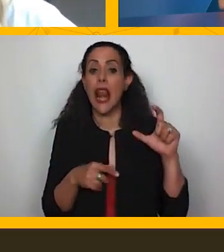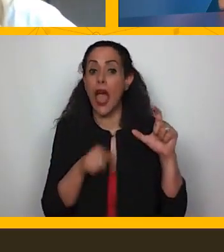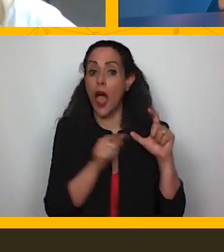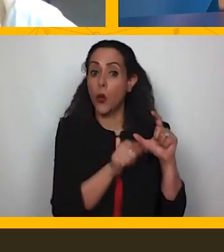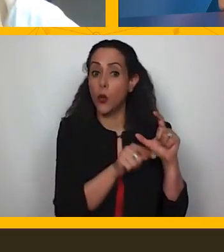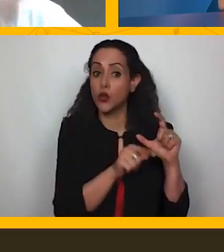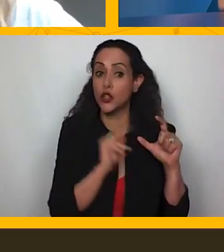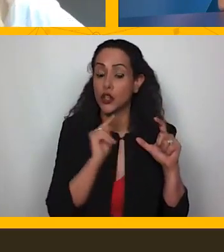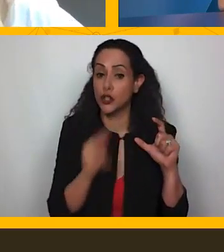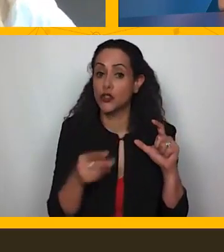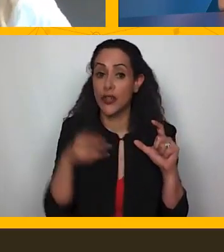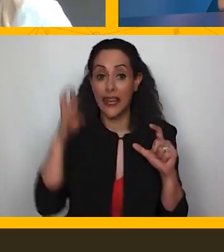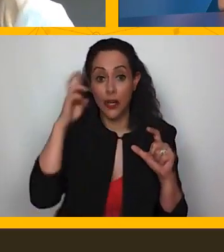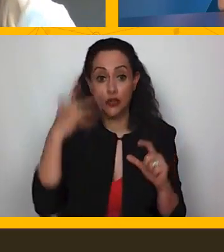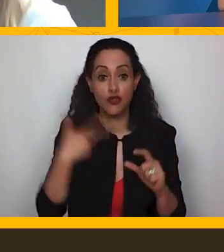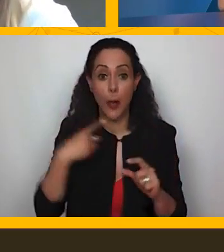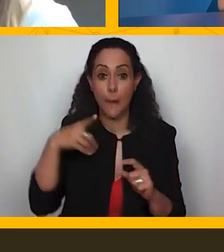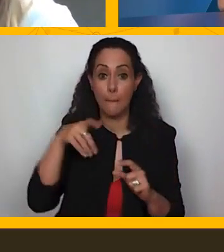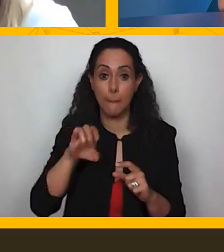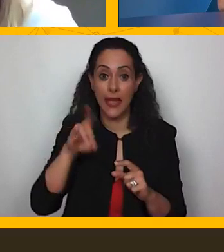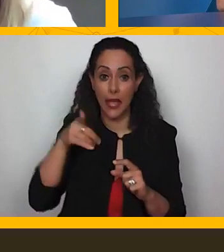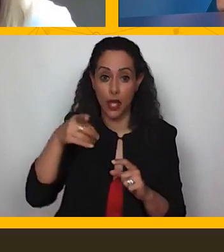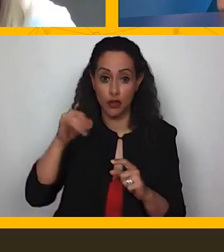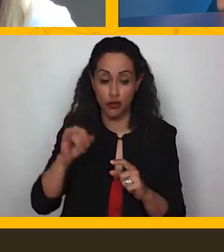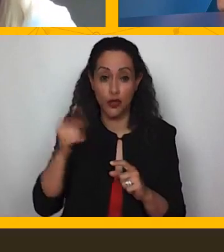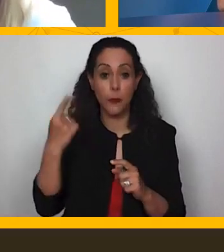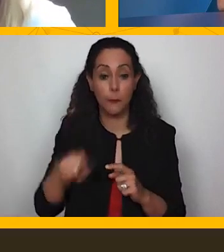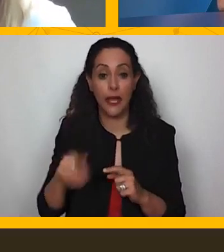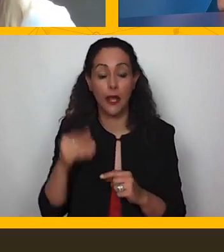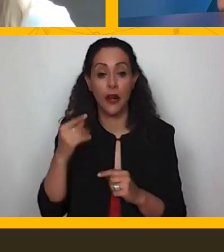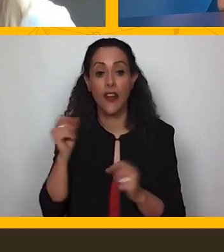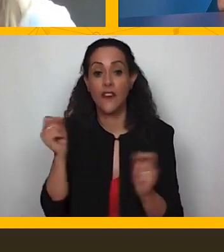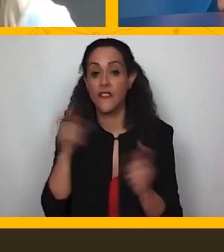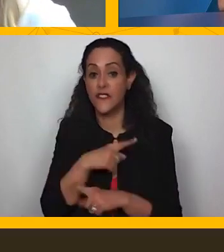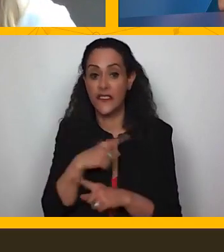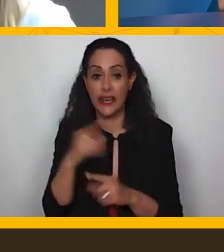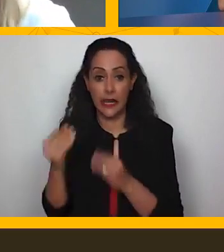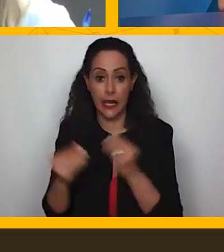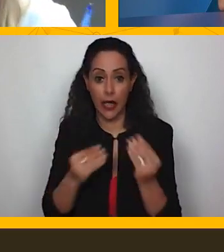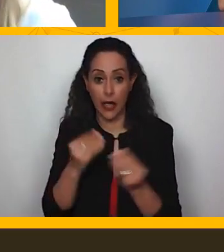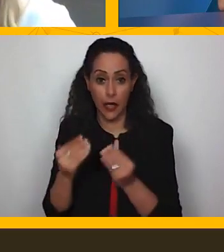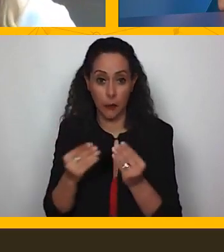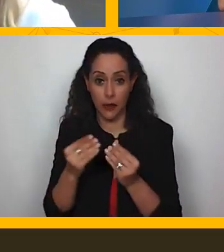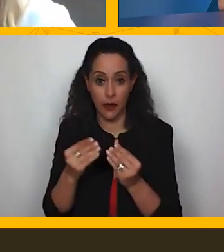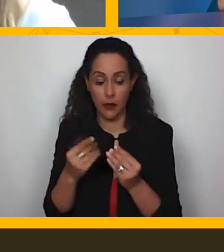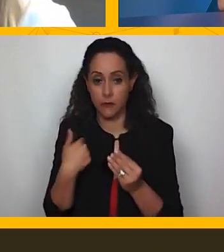Claudio che dice ricordiamo che esiste il pagi anche per i free